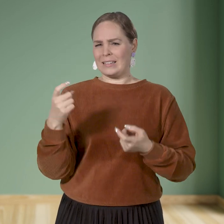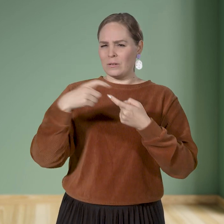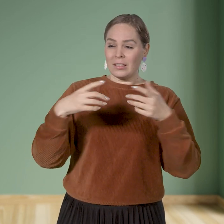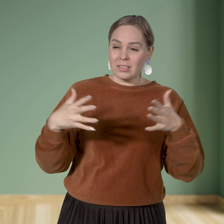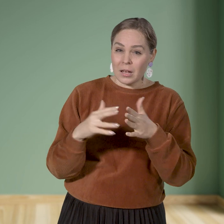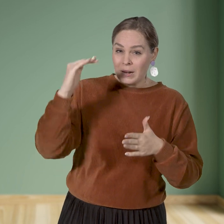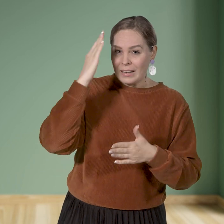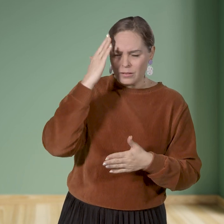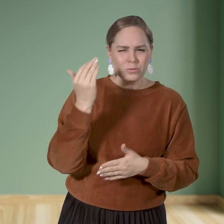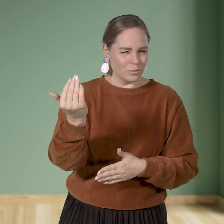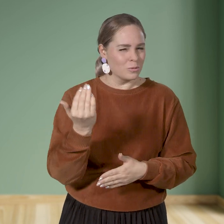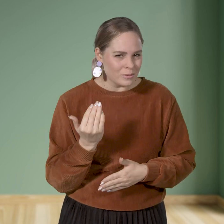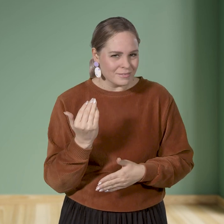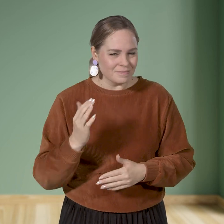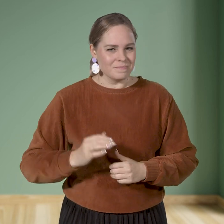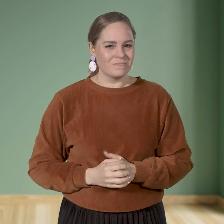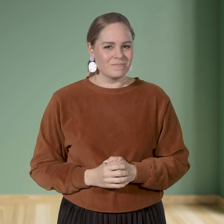Tarkempia tietoja tähän liittyen on tulossa.